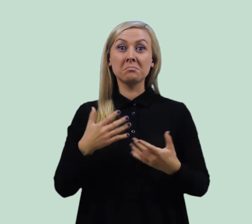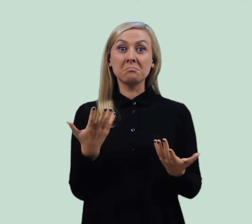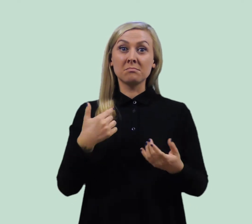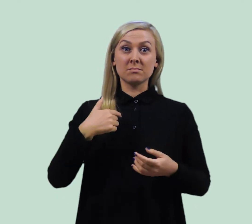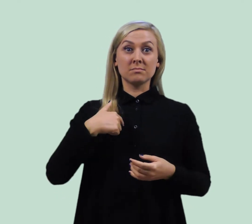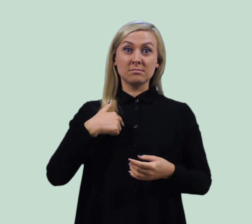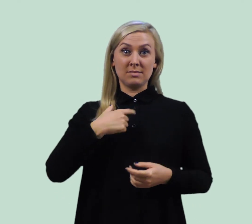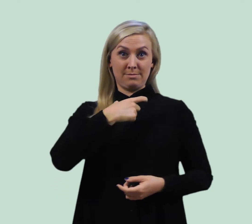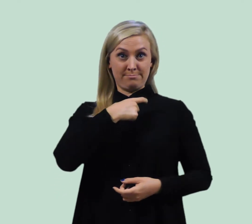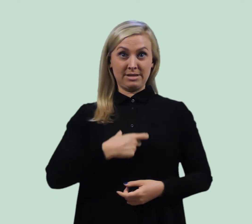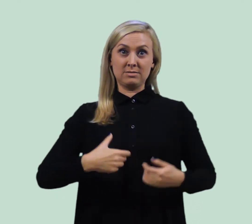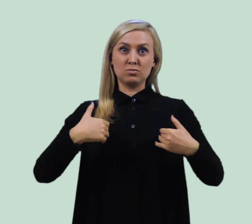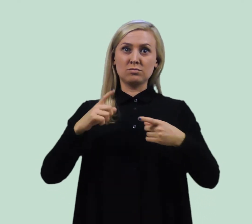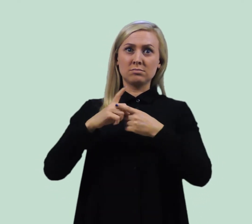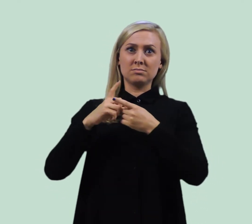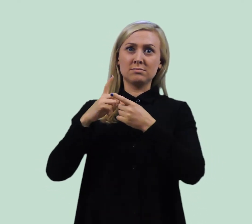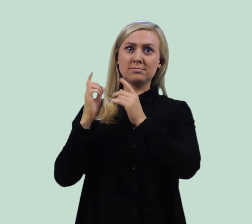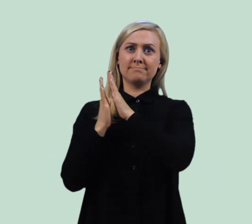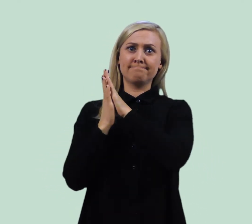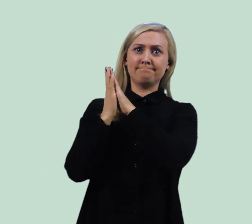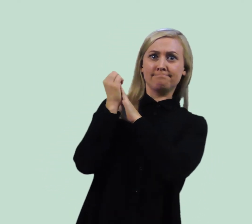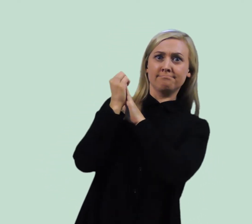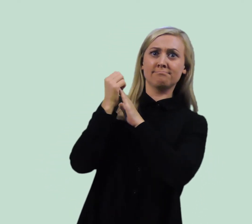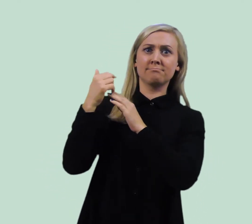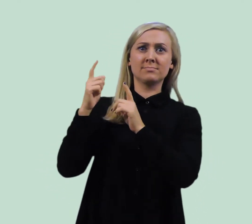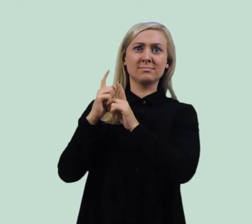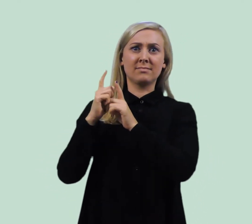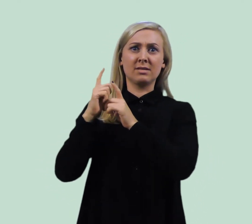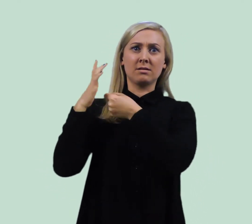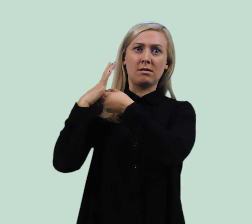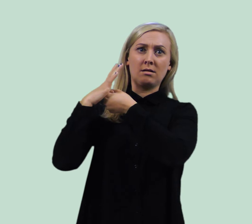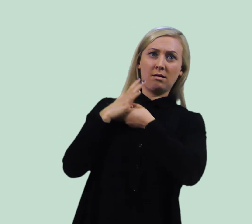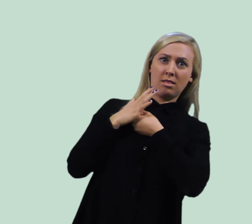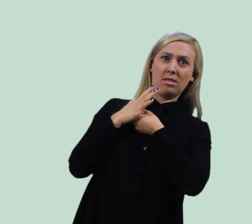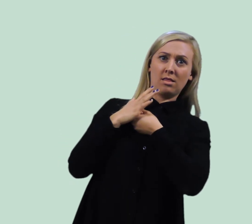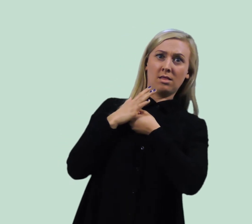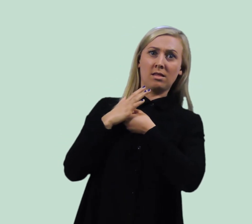Wenn ich mich als Person unterdrückt fühle, oder beherrscht,